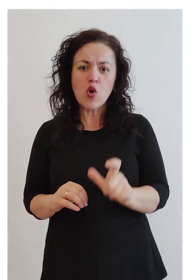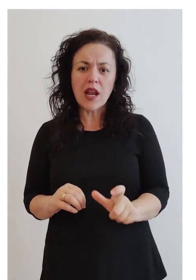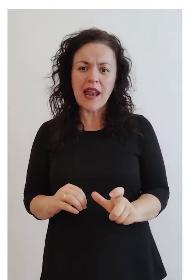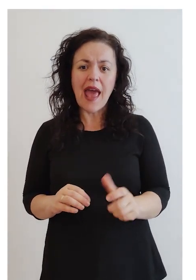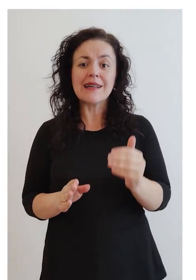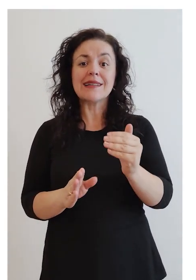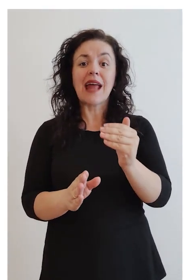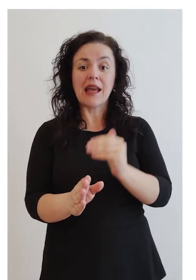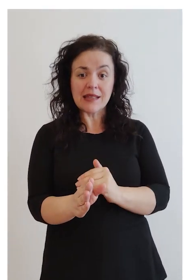Cumpărături